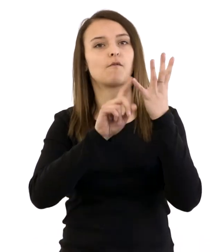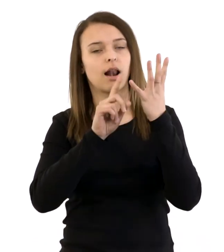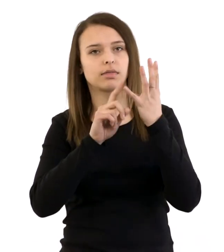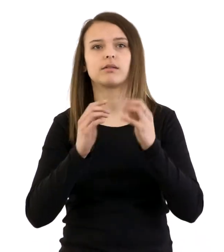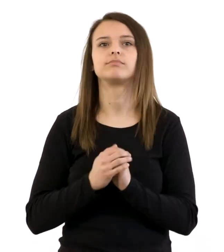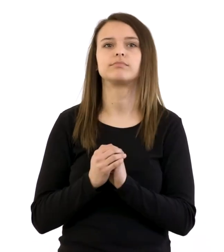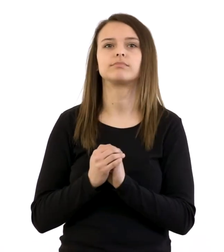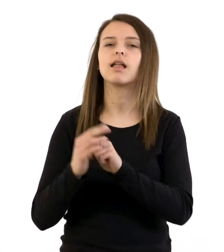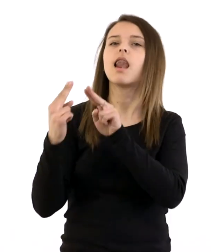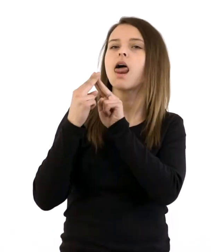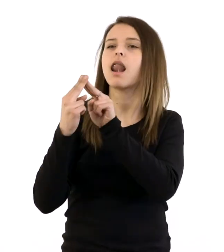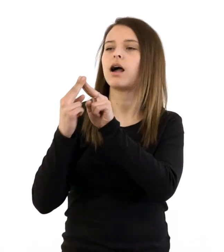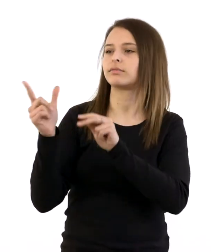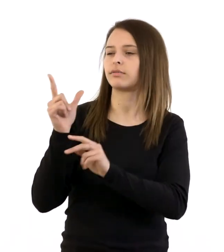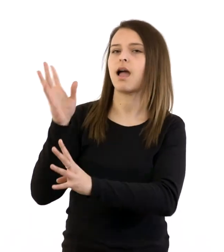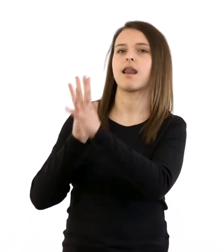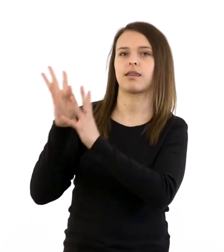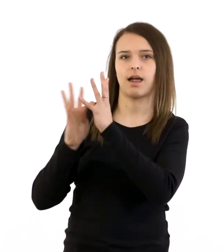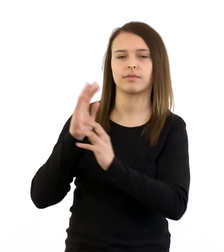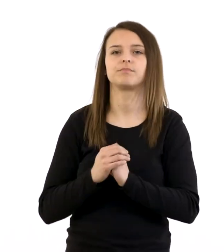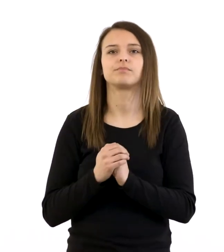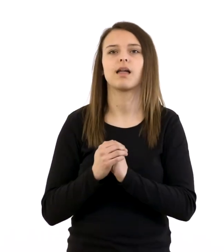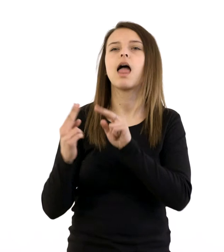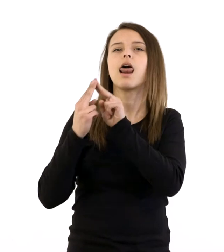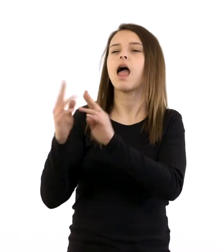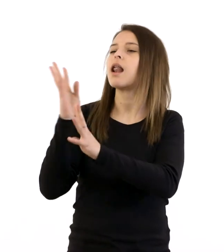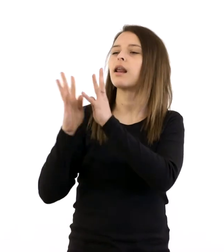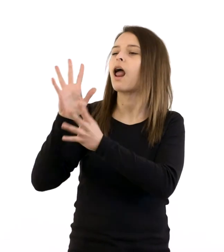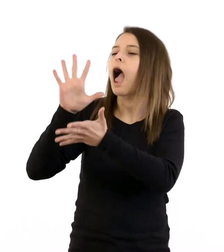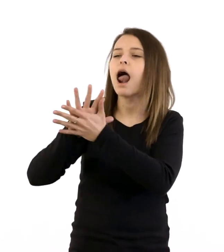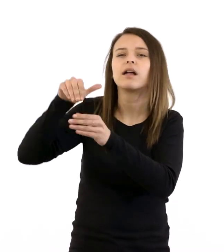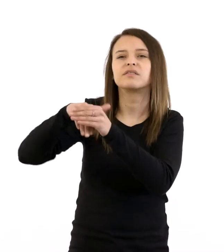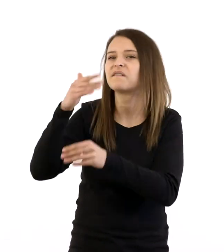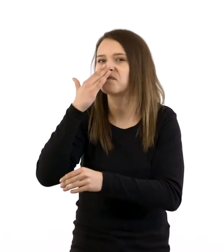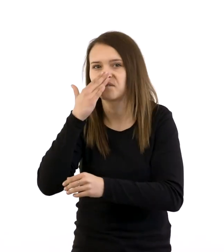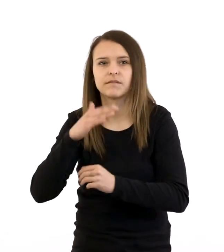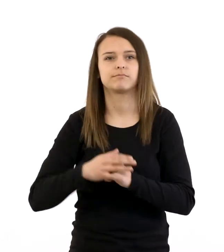4. Relacje z klientami – opisują charakter naszych relacji z klientami.